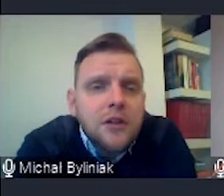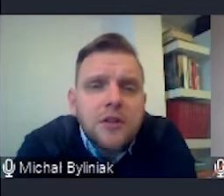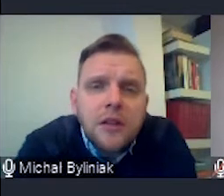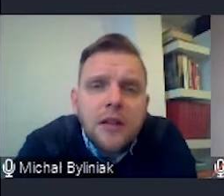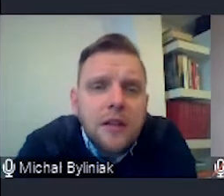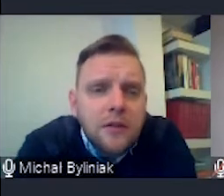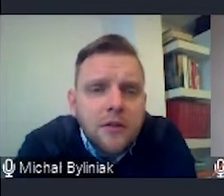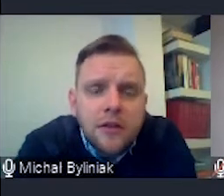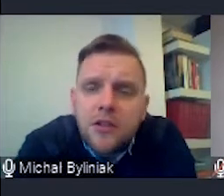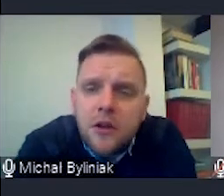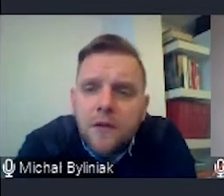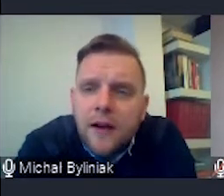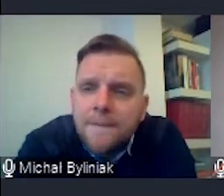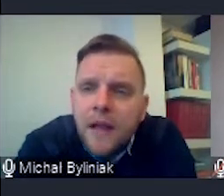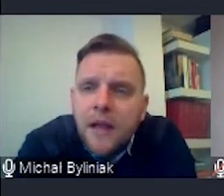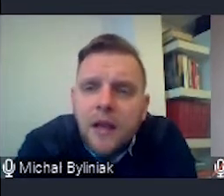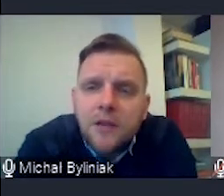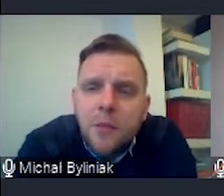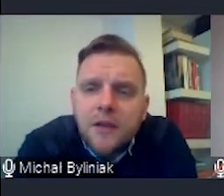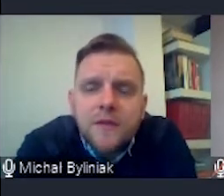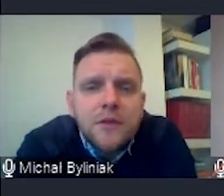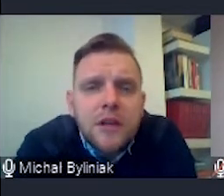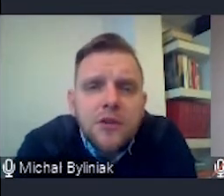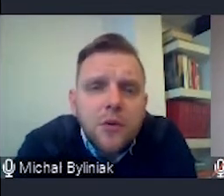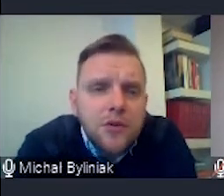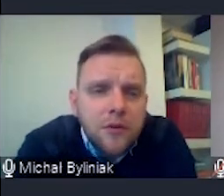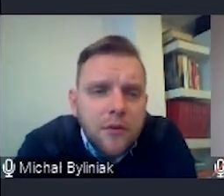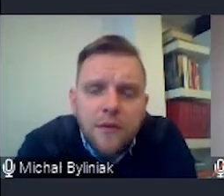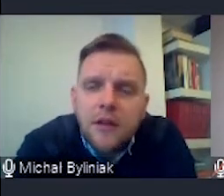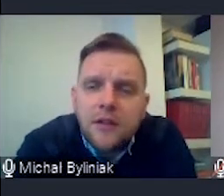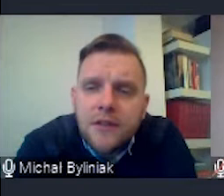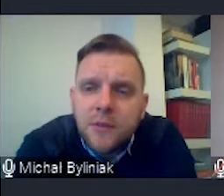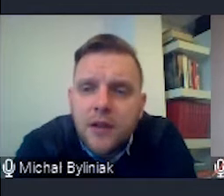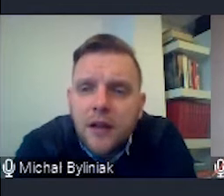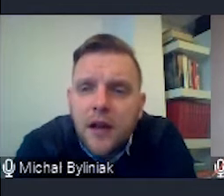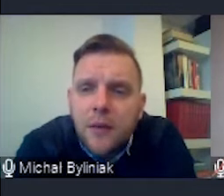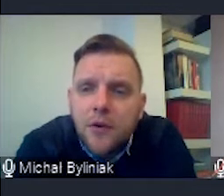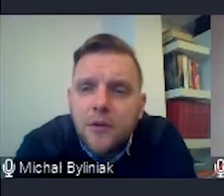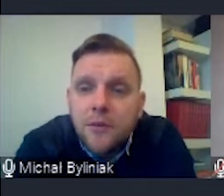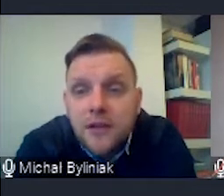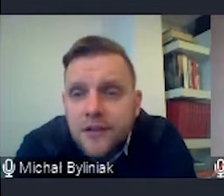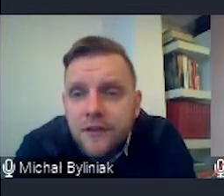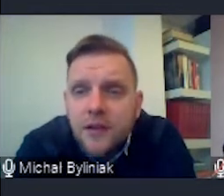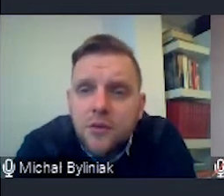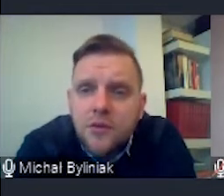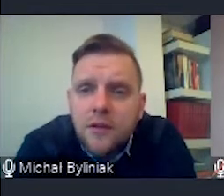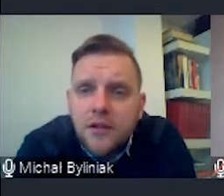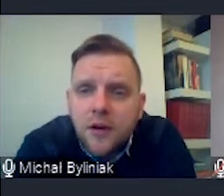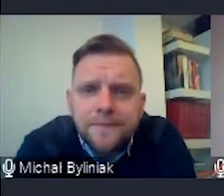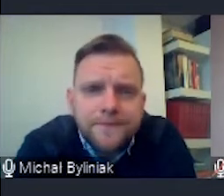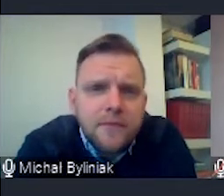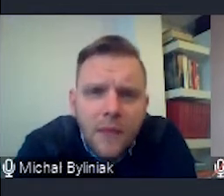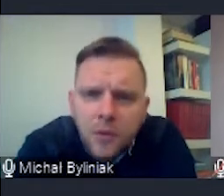Jeszcze jedna tylko techniczna uwaga – gdyby Państwu zdarzyło się wylecieć ze spotkania, albo ja się zawiesił czy wyleciał –